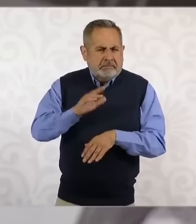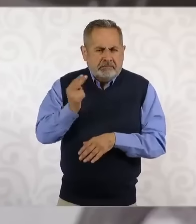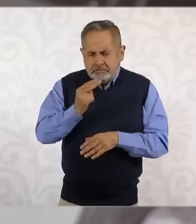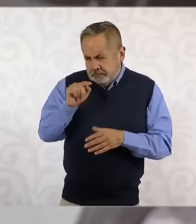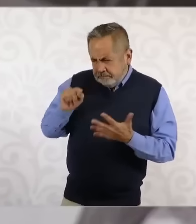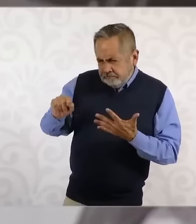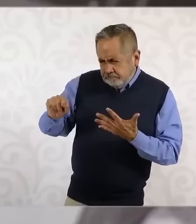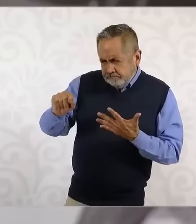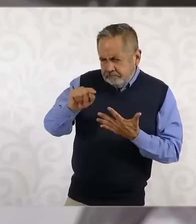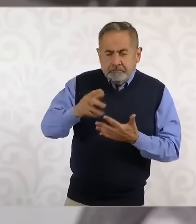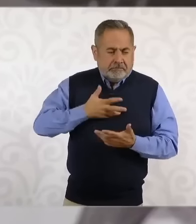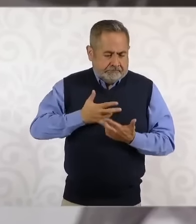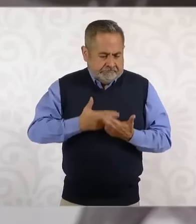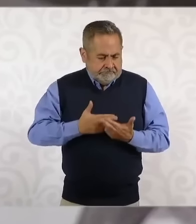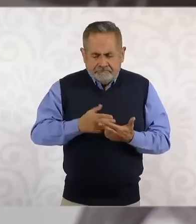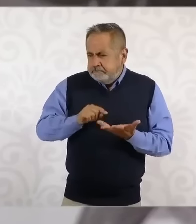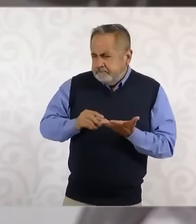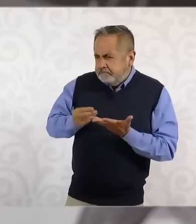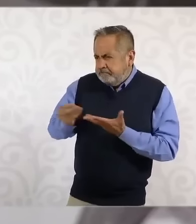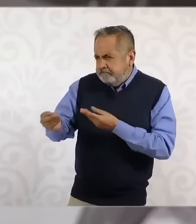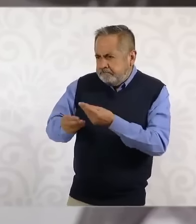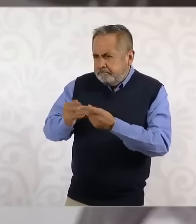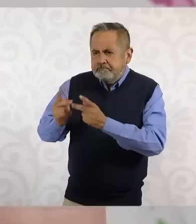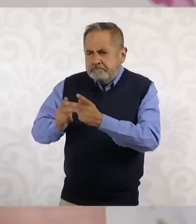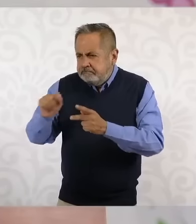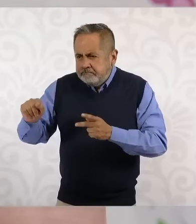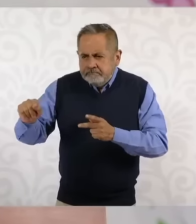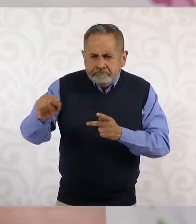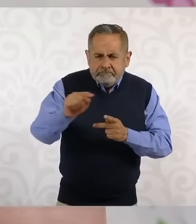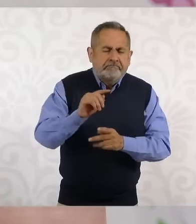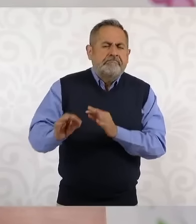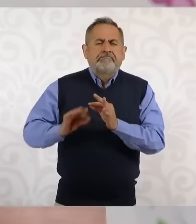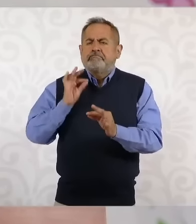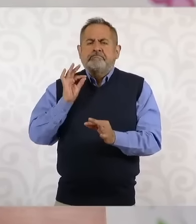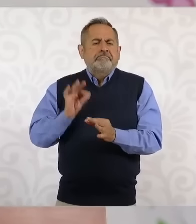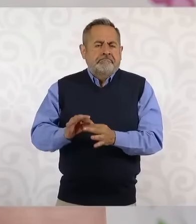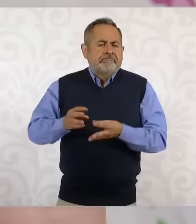reservas previamente constituidas, garantizando un manejo eficiente de los recursos públicos.